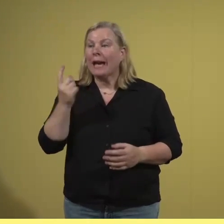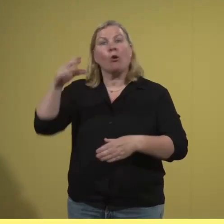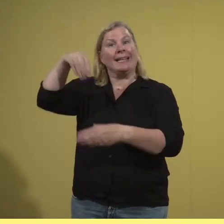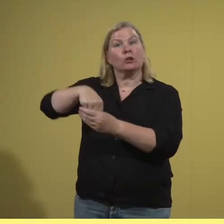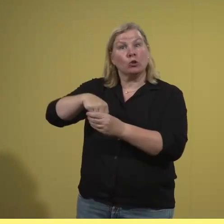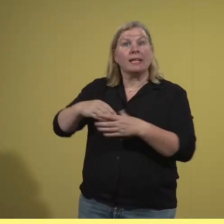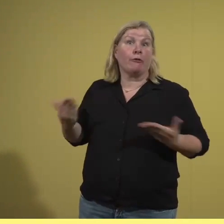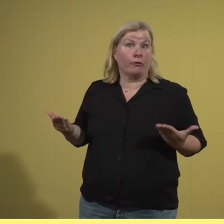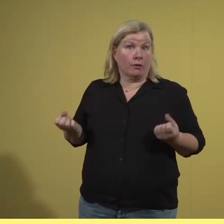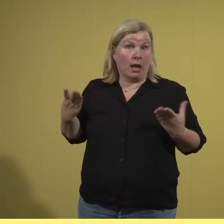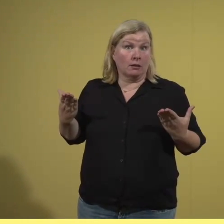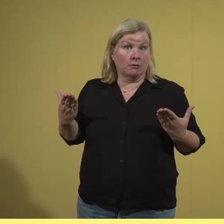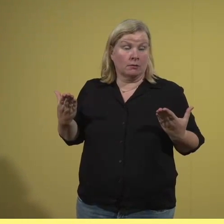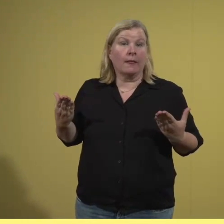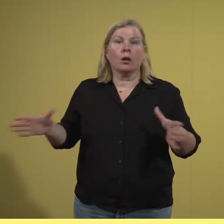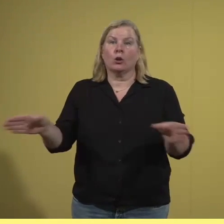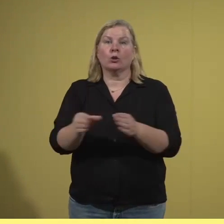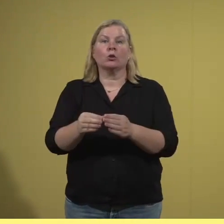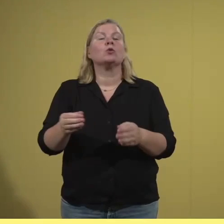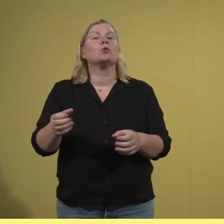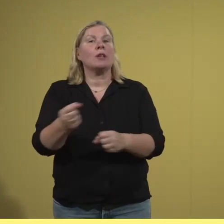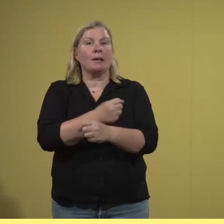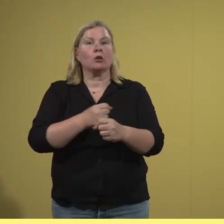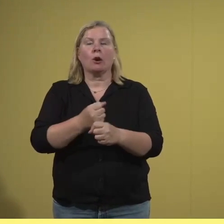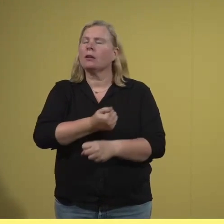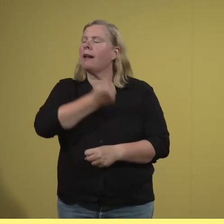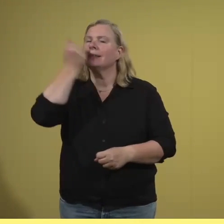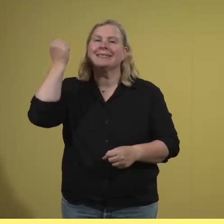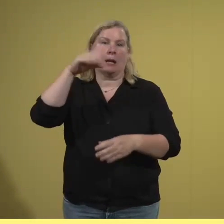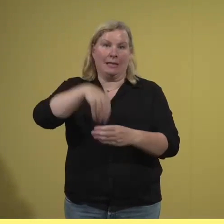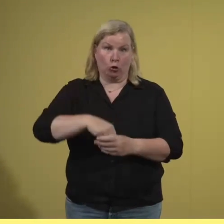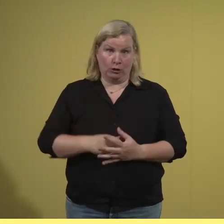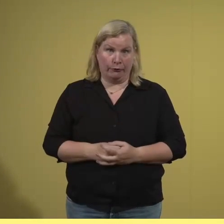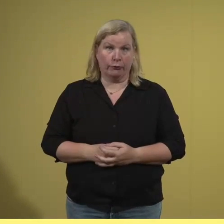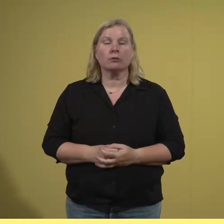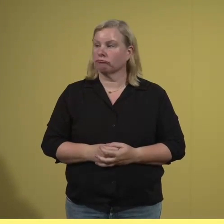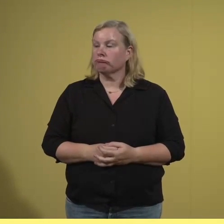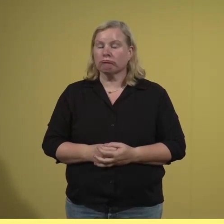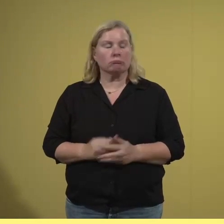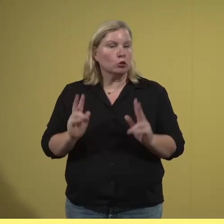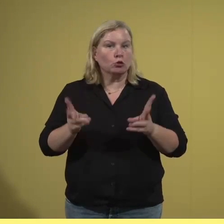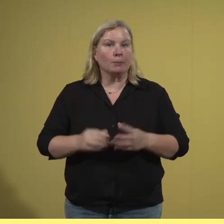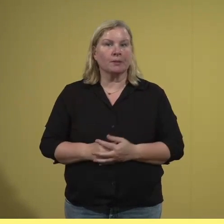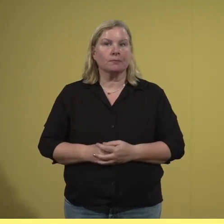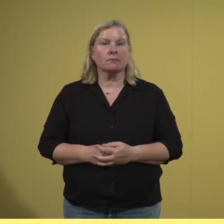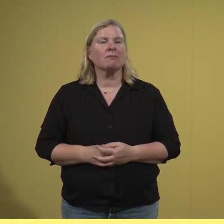Und es ist was ganz Inklusives. Gemeinsam kochen ist extrem inklusiv. Absolut, klar, natürlich.